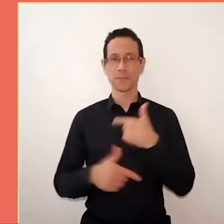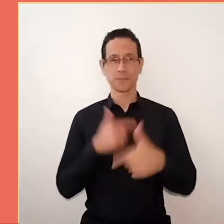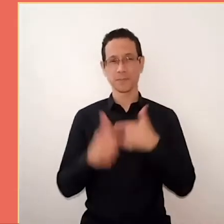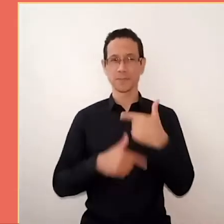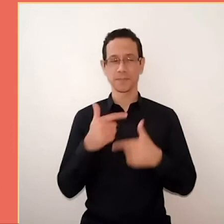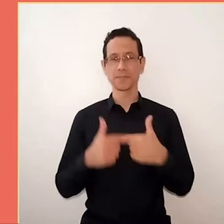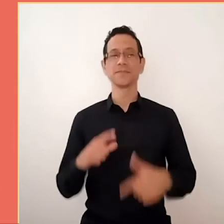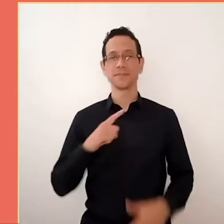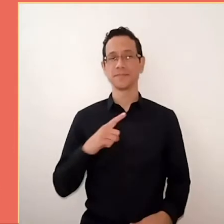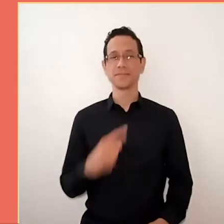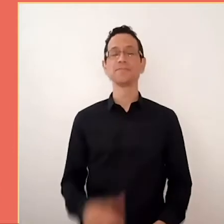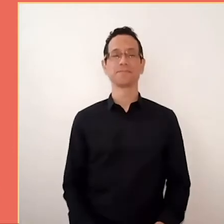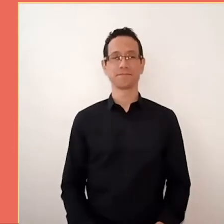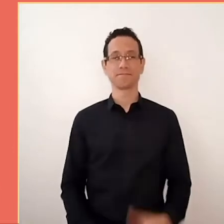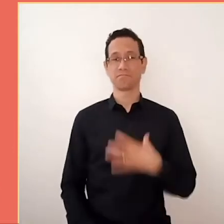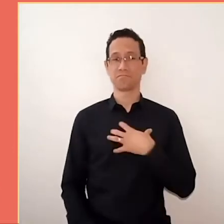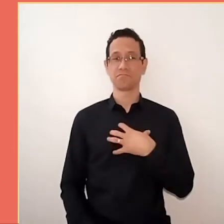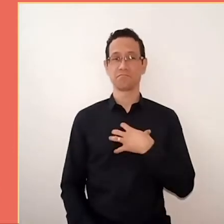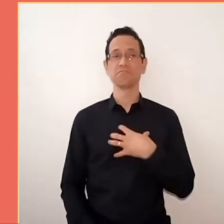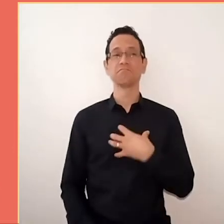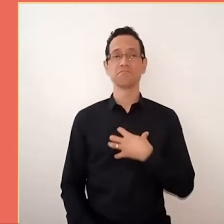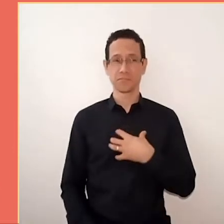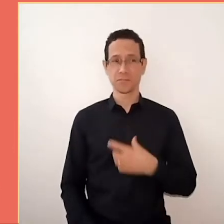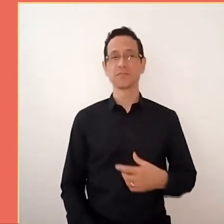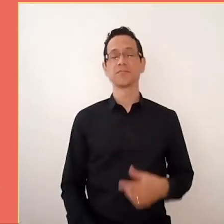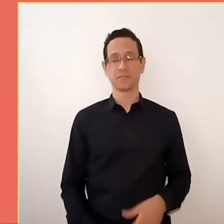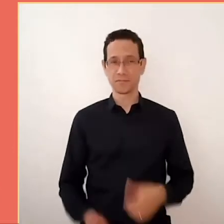a parte sensorial como um fundamento, então,